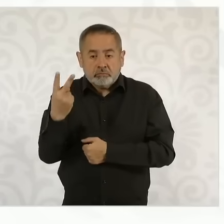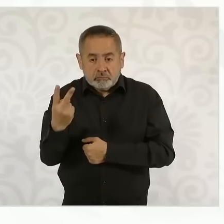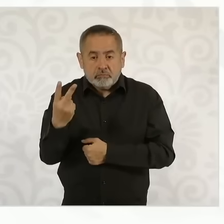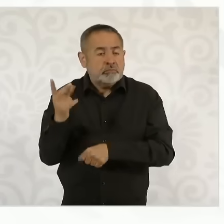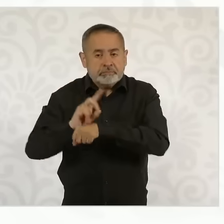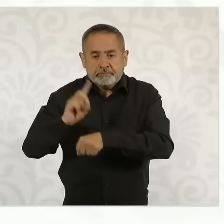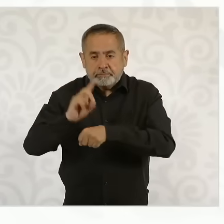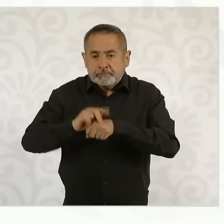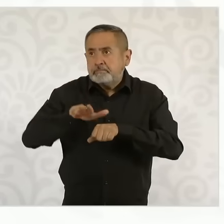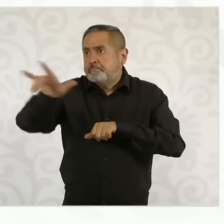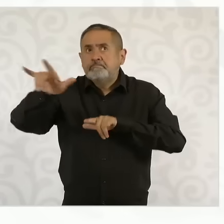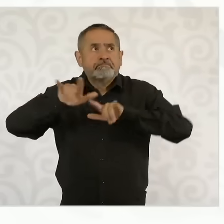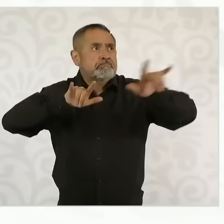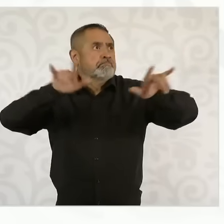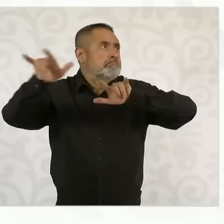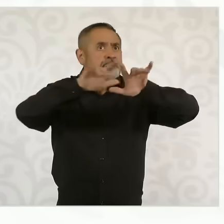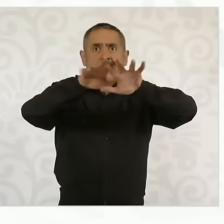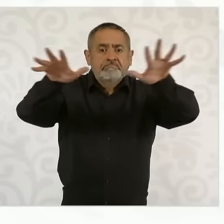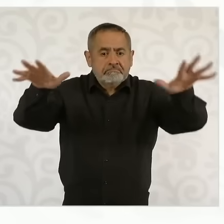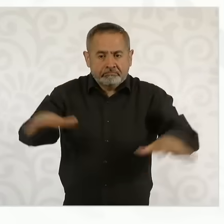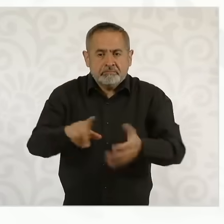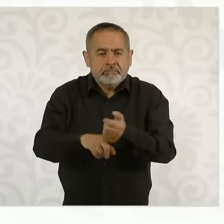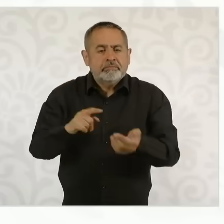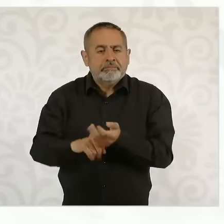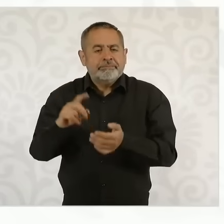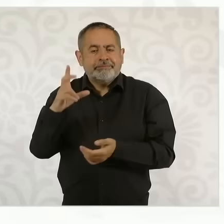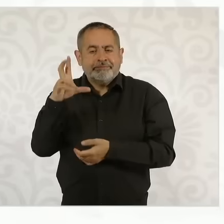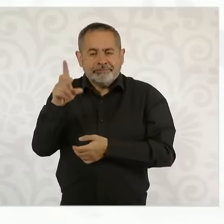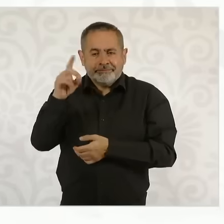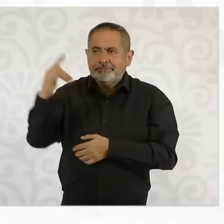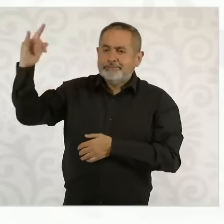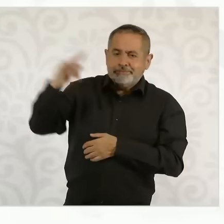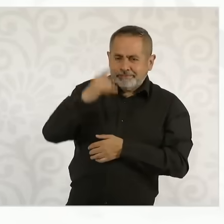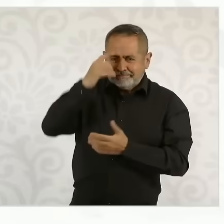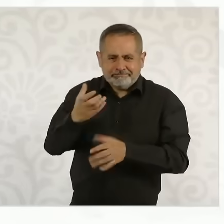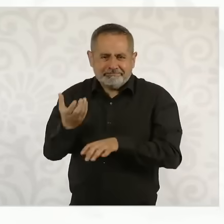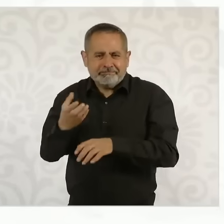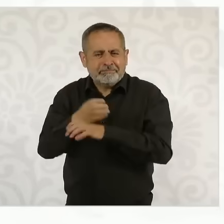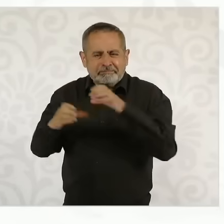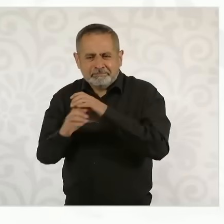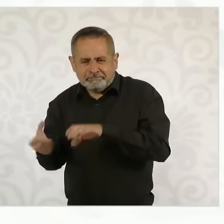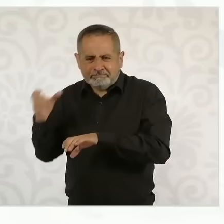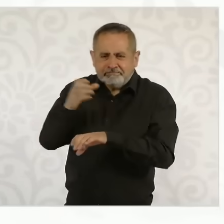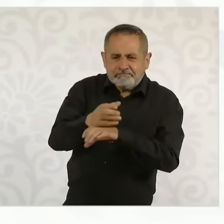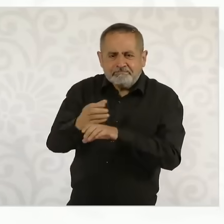promedio de 30 eh operaciones de carga. Tenemos por lo que respecta a destinos internacionales